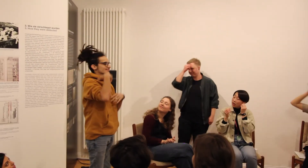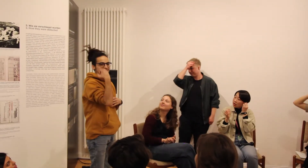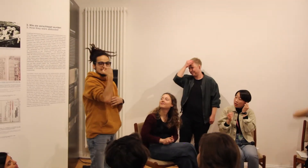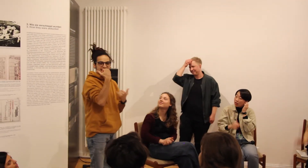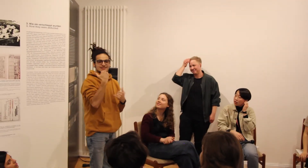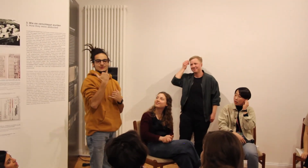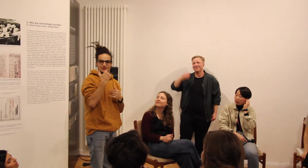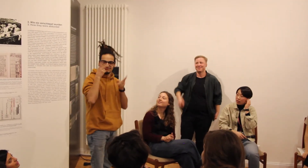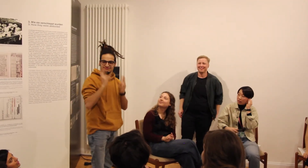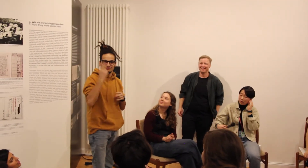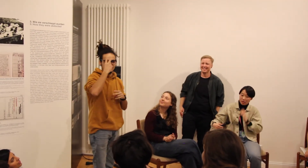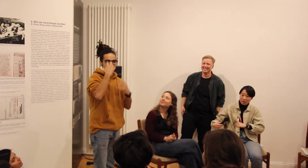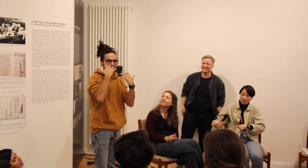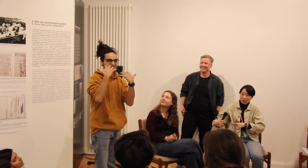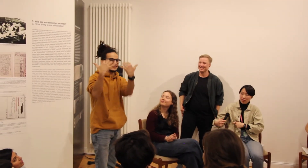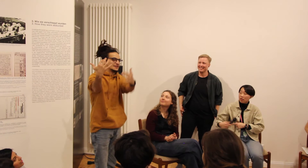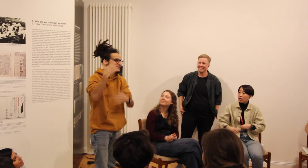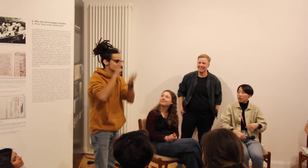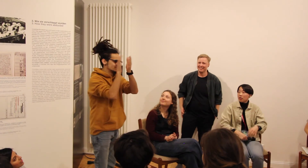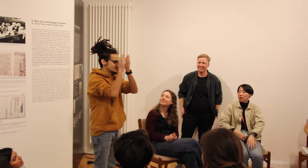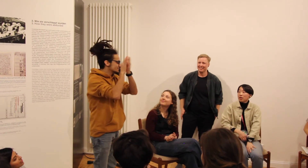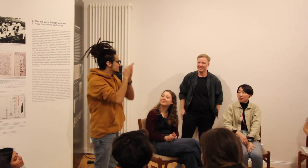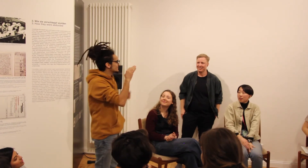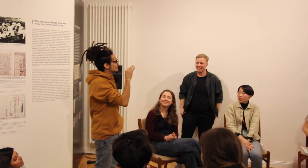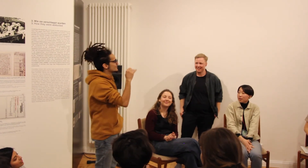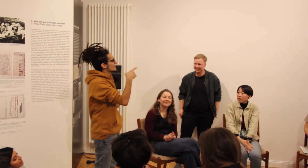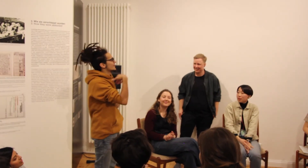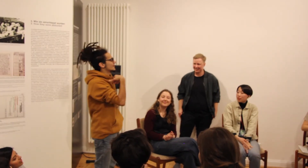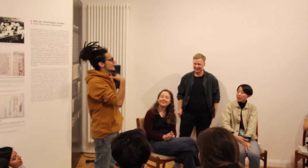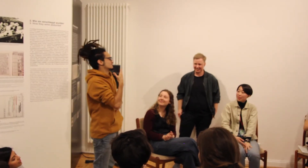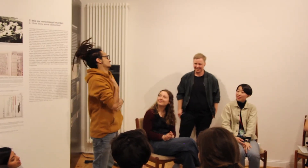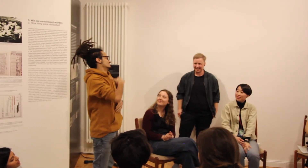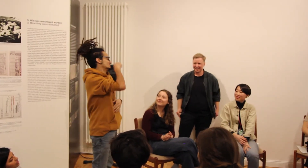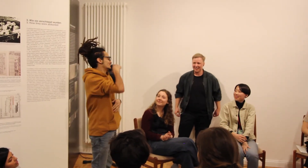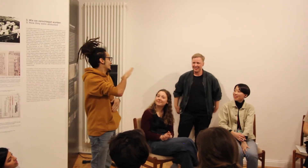Also erstmal Applaus. Ich finde es auch super, dass so viele Leute gekommen sind.